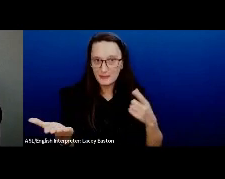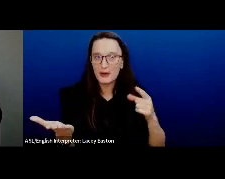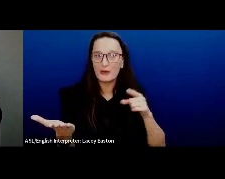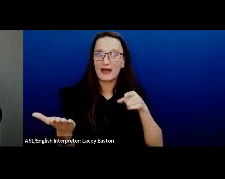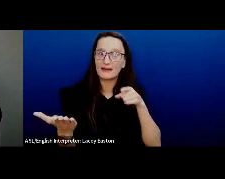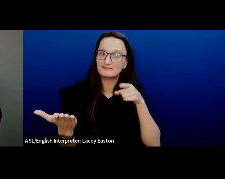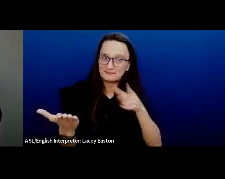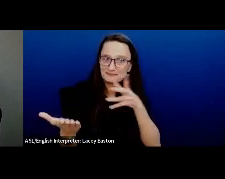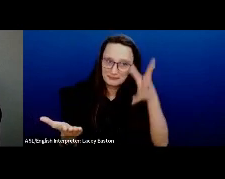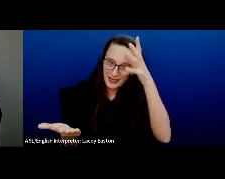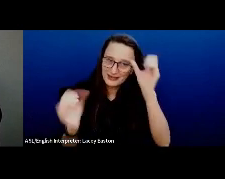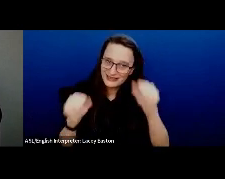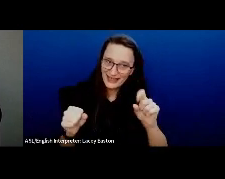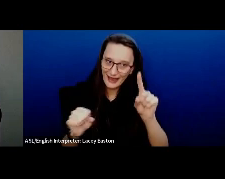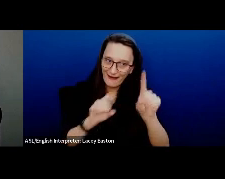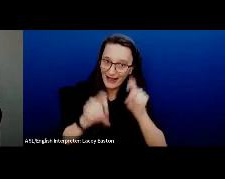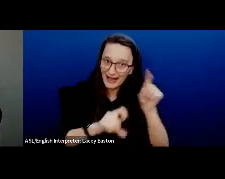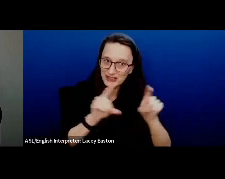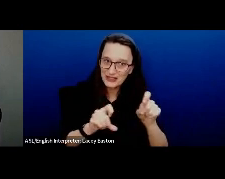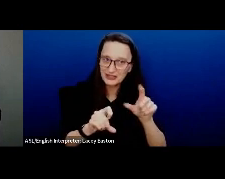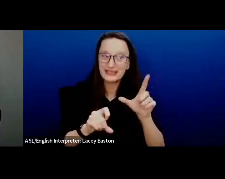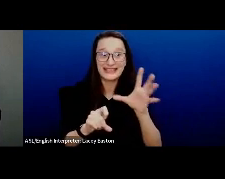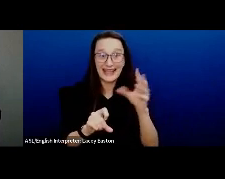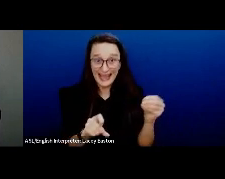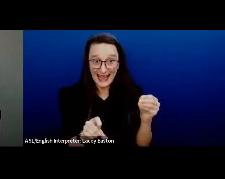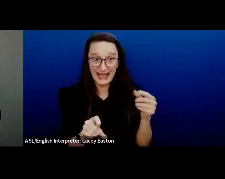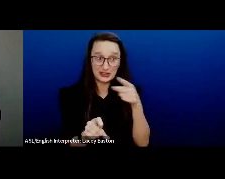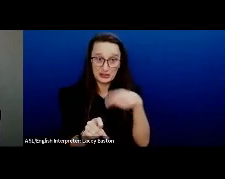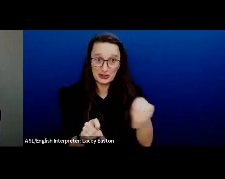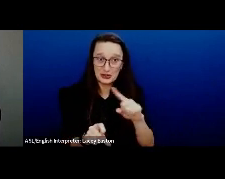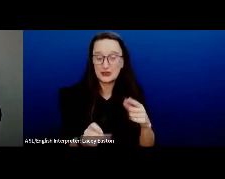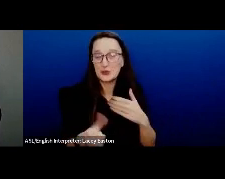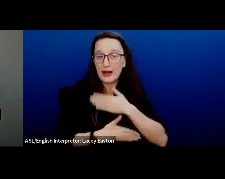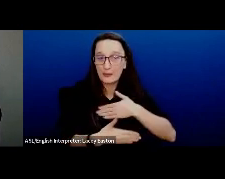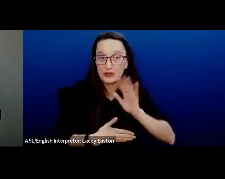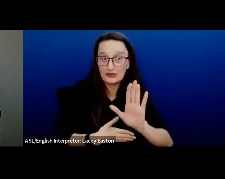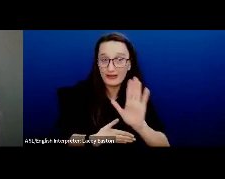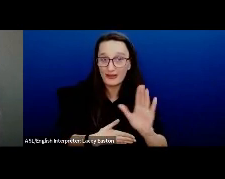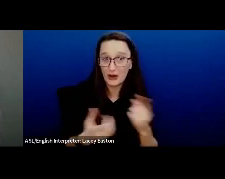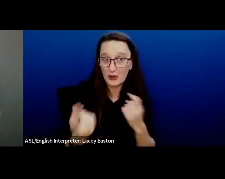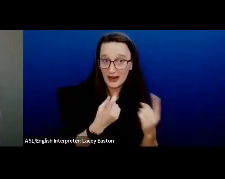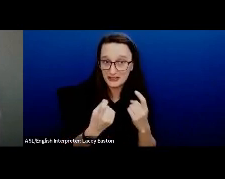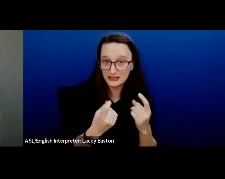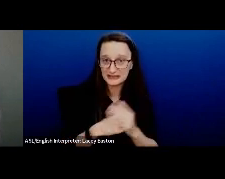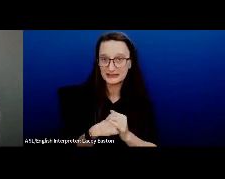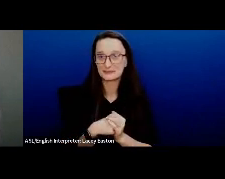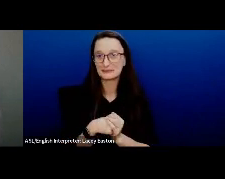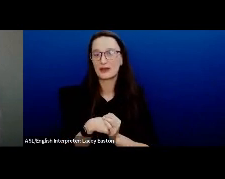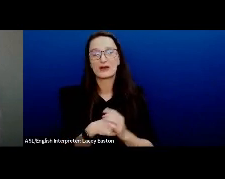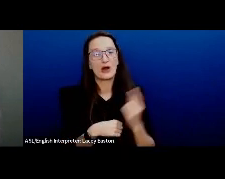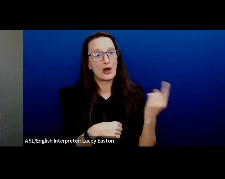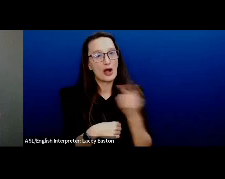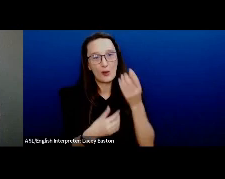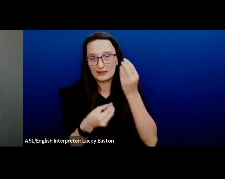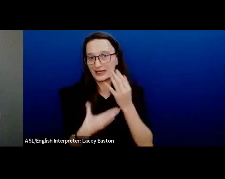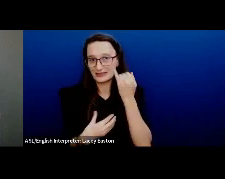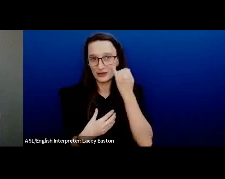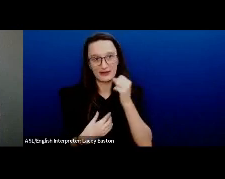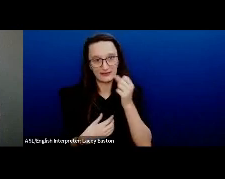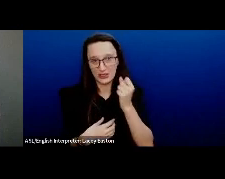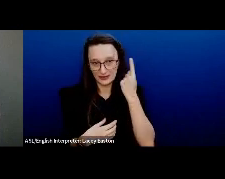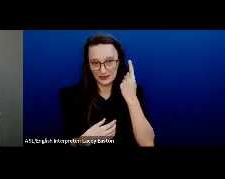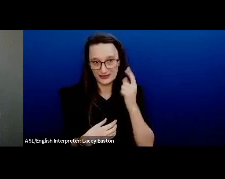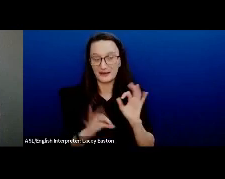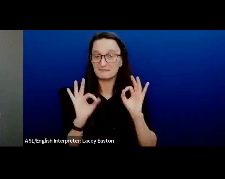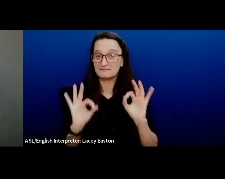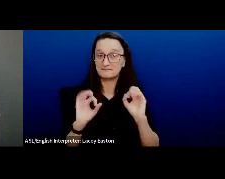informarles también, por favor, avísennos cuando no entiendan. Um, está bien, Mónica, gracias,